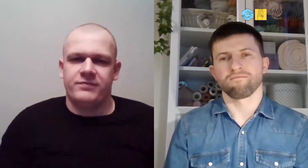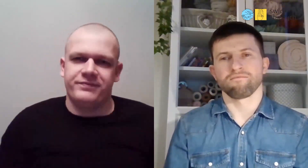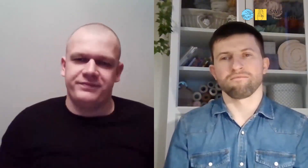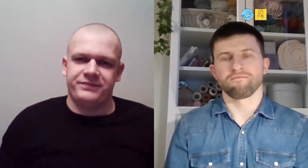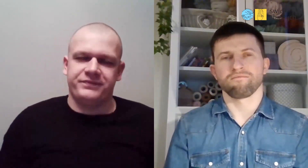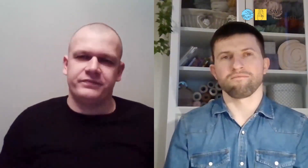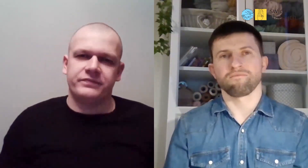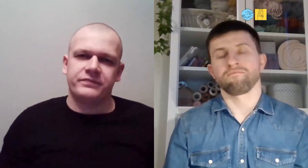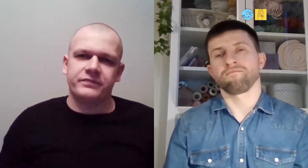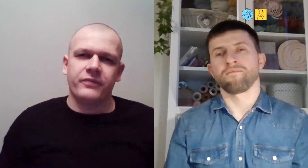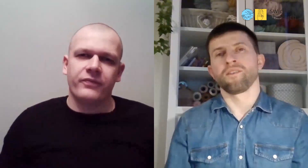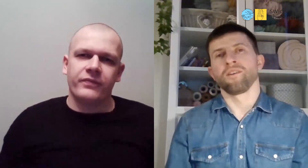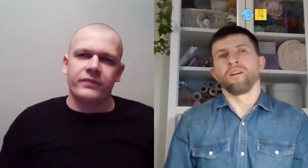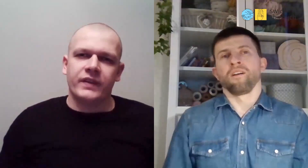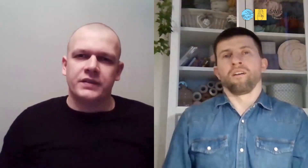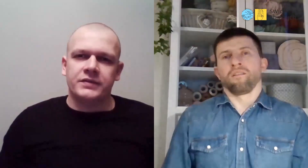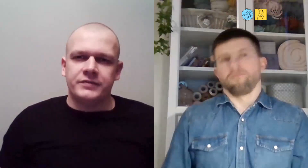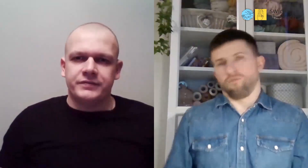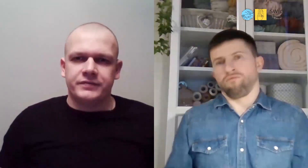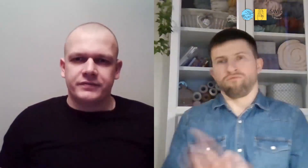Wszystko można.